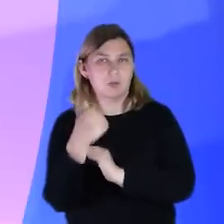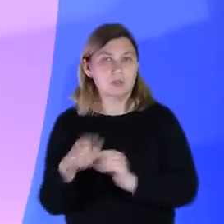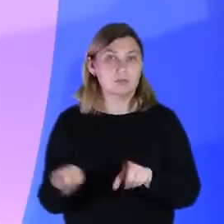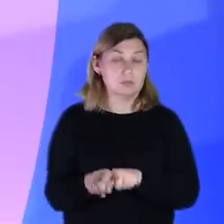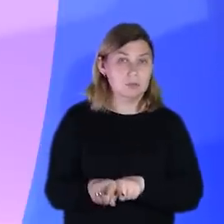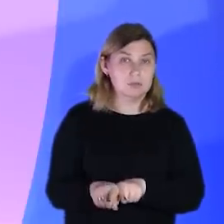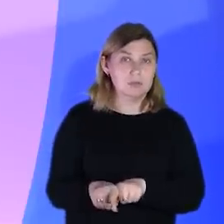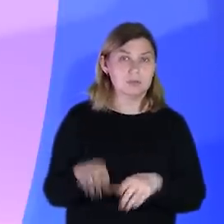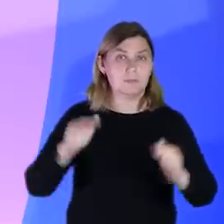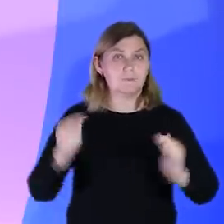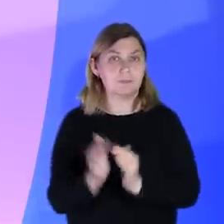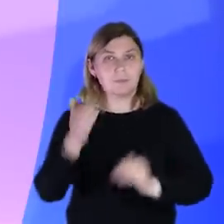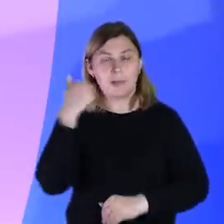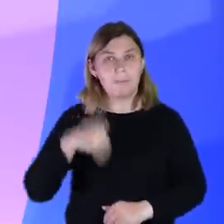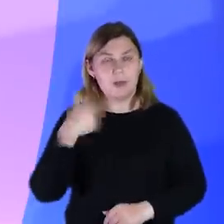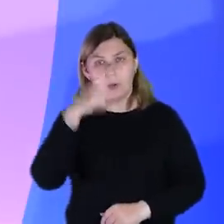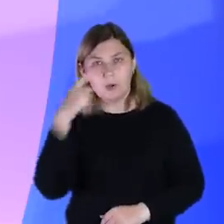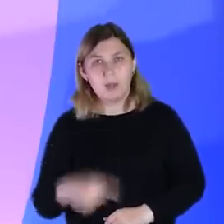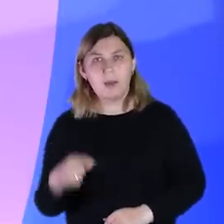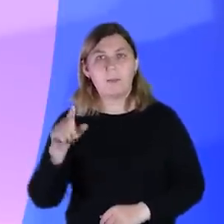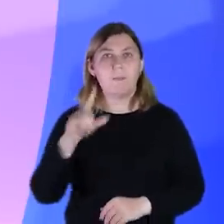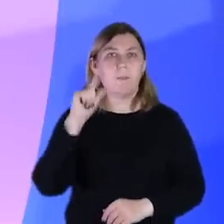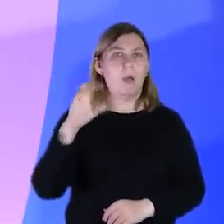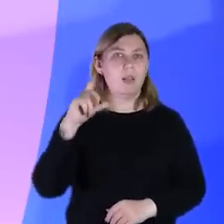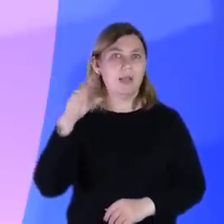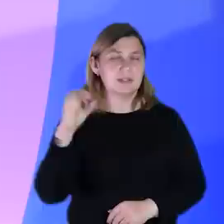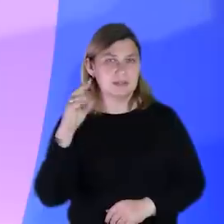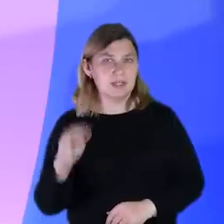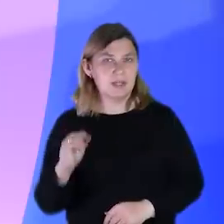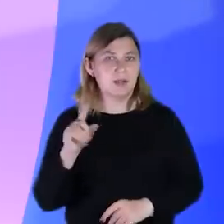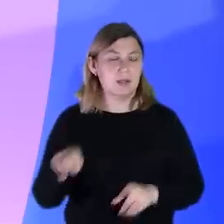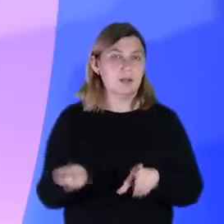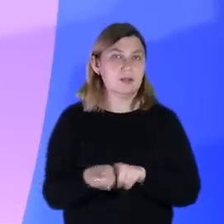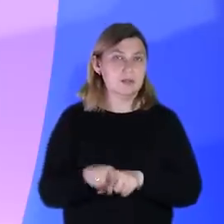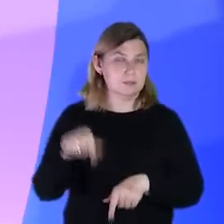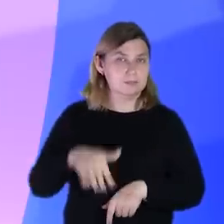do mniejszości białoruskiej i poleskiej (bo przecież Poleszucy się uznawali za tutejszych),